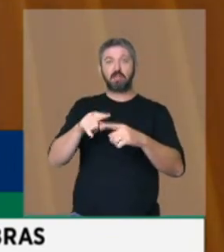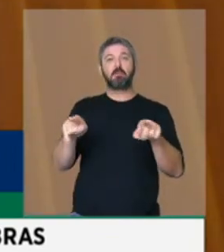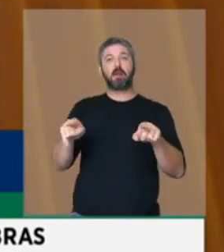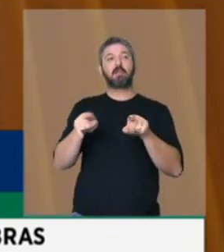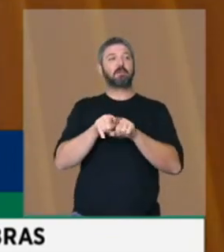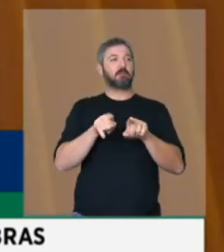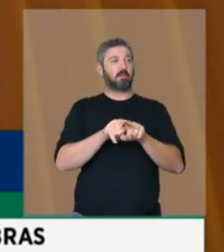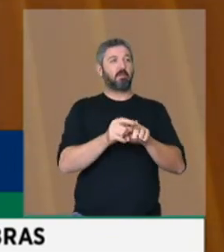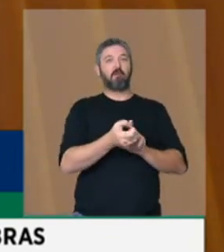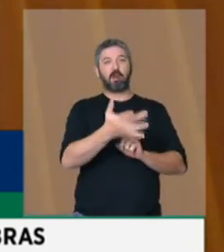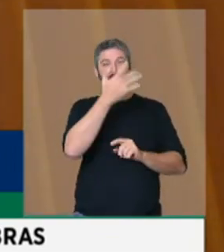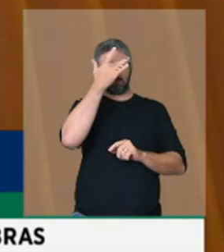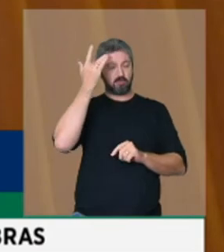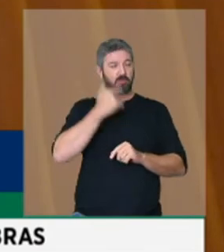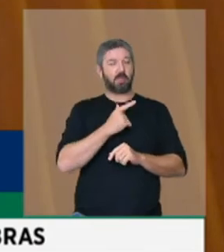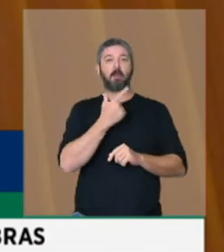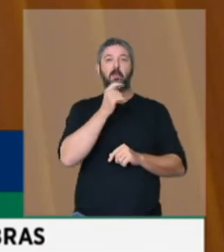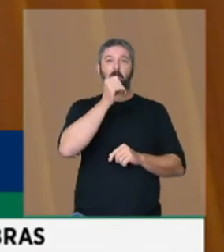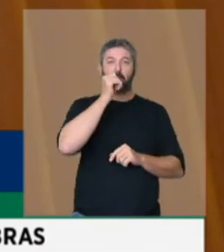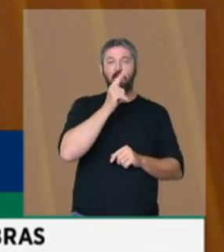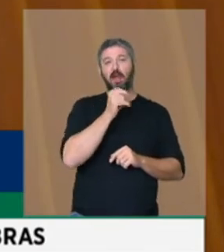NA SEGURANÇA ENERGÉTICA DO PAÍS, NÃO QUEREM PENSAR ESTRATEGICAMENTE EM COMO CUIDAR DOS RIOS DO PAÍS PARA